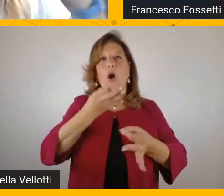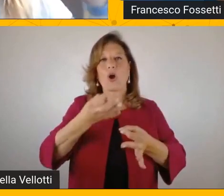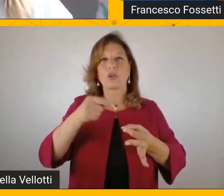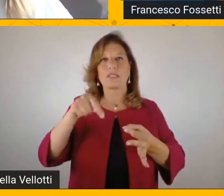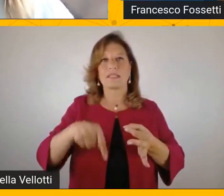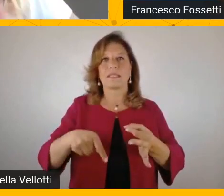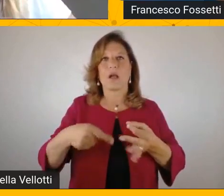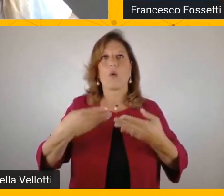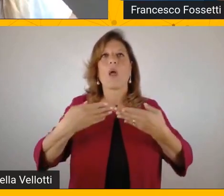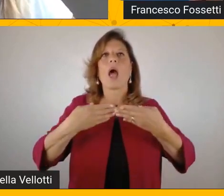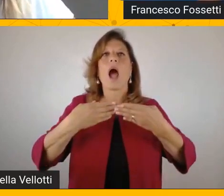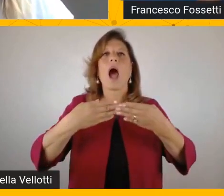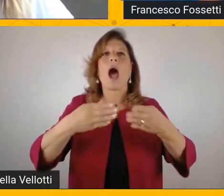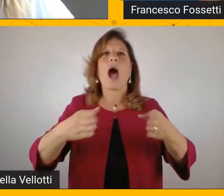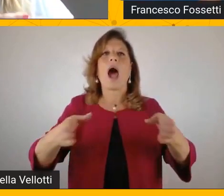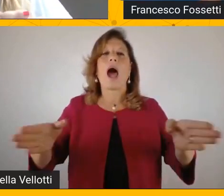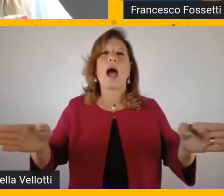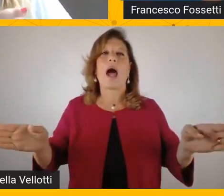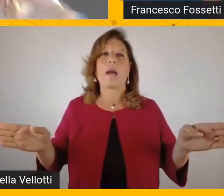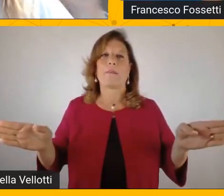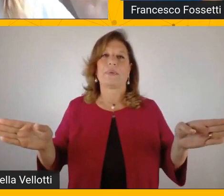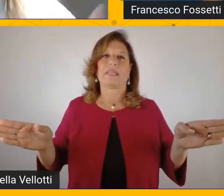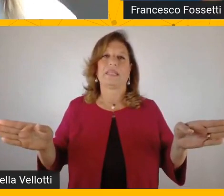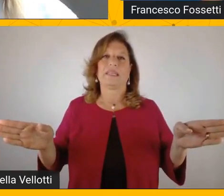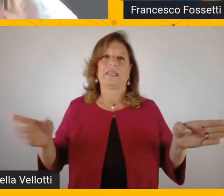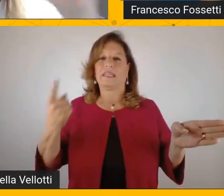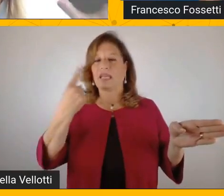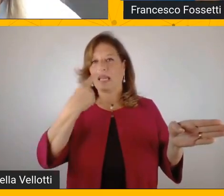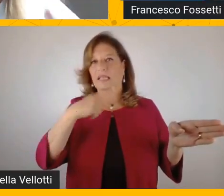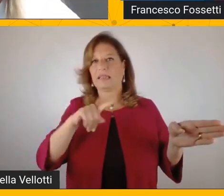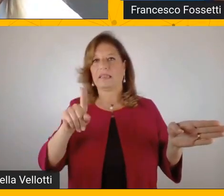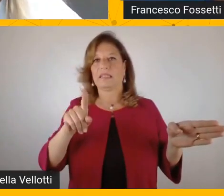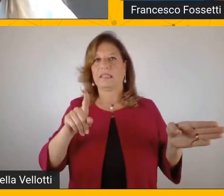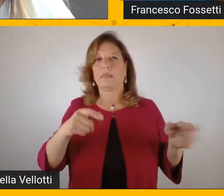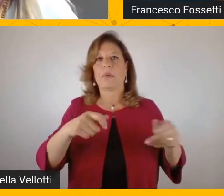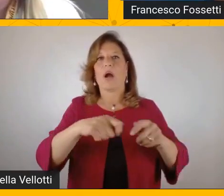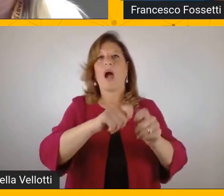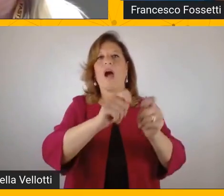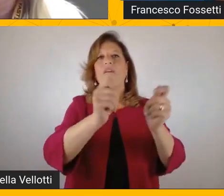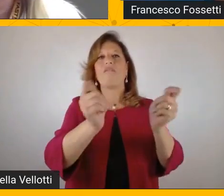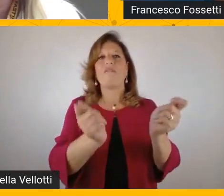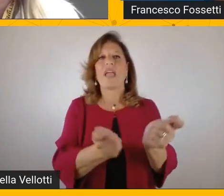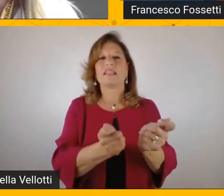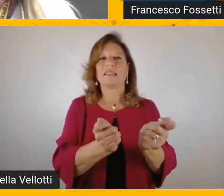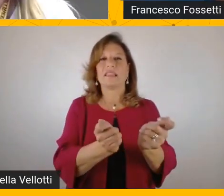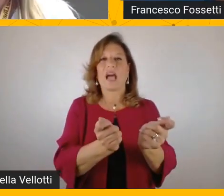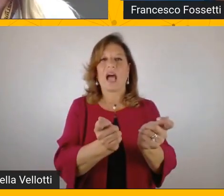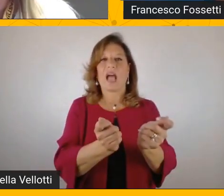fondamentalmente è quello di aprirs aprire uno spazio ad un